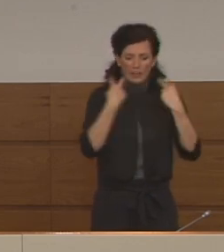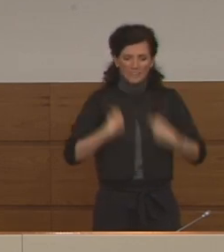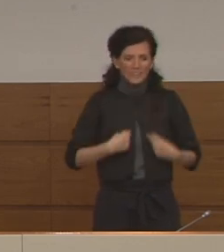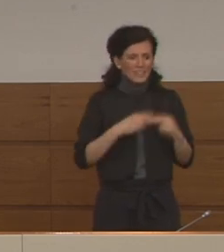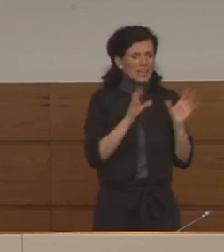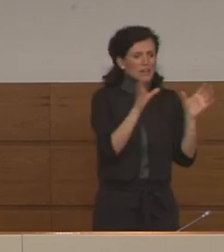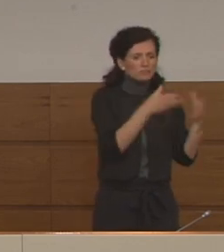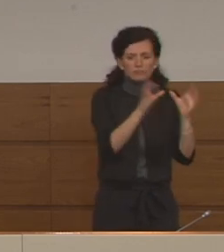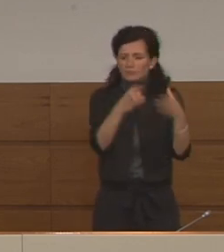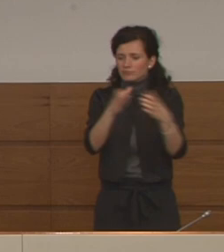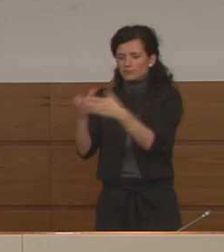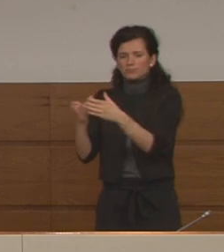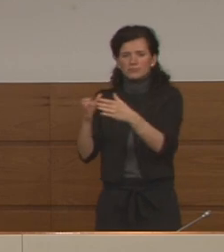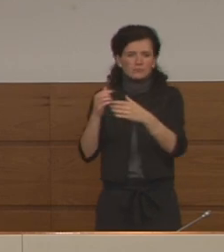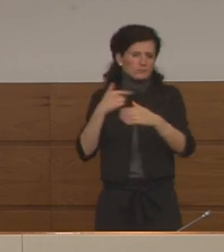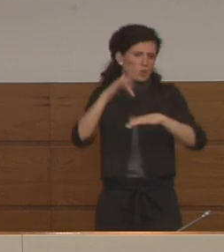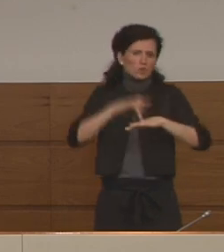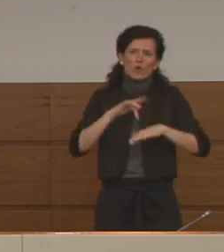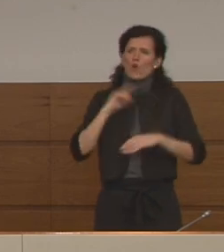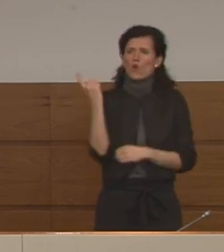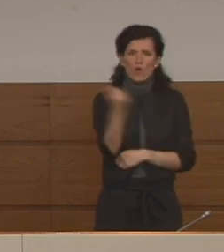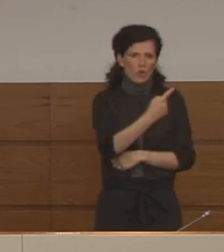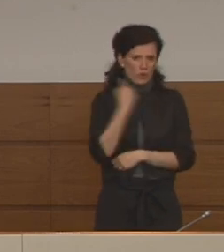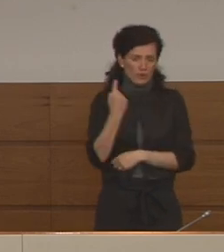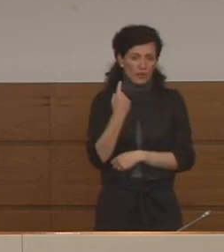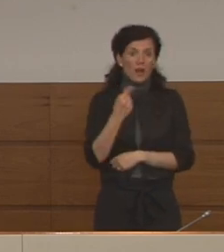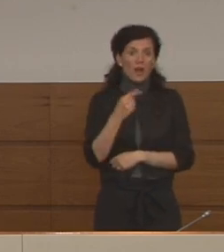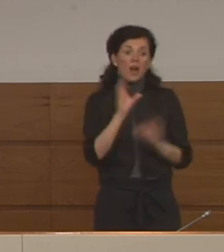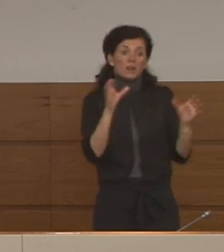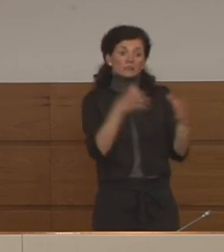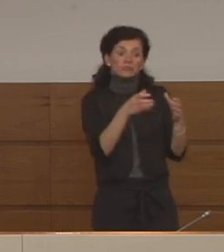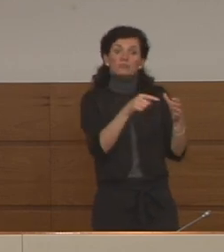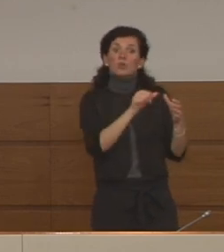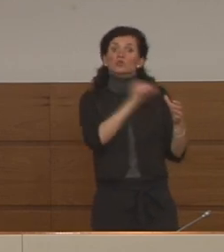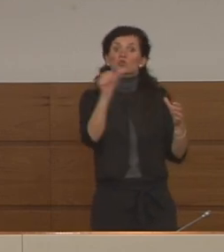Quindi non soltanto l'aspetto sanitario, che è curato dal Comitato Tecnico